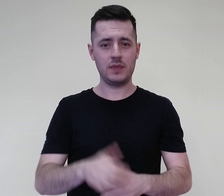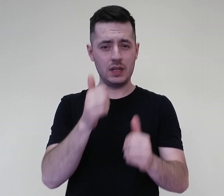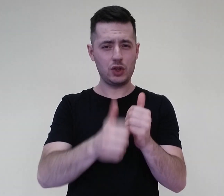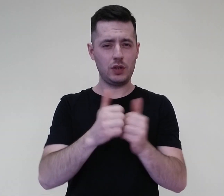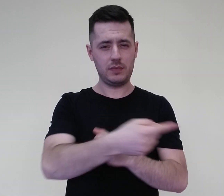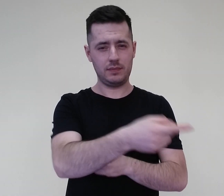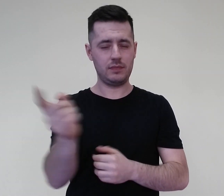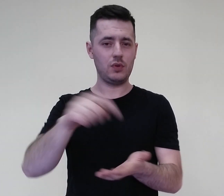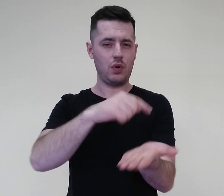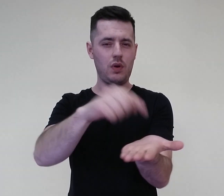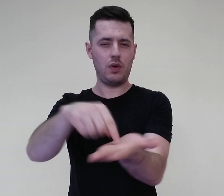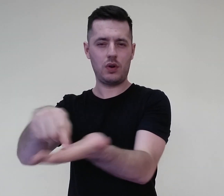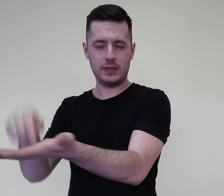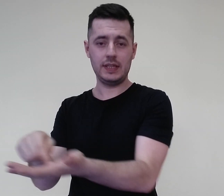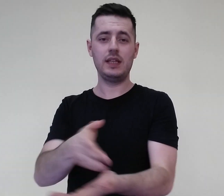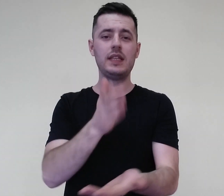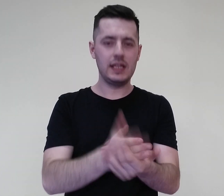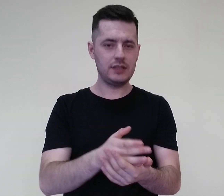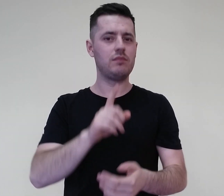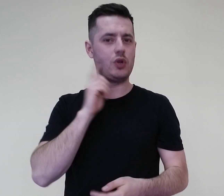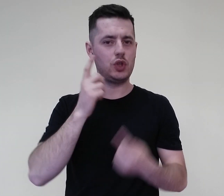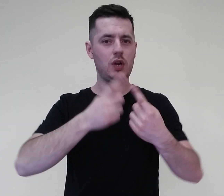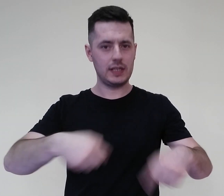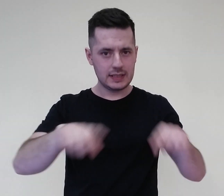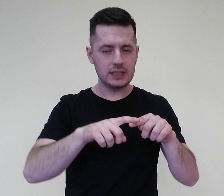В каждом городе есть специальные организации по делам молодежи.